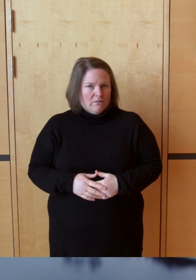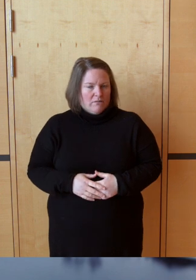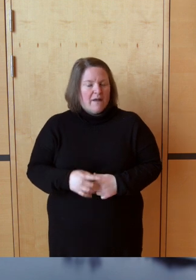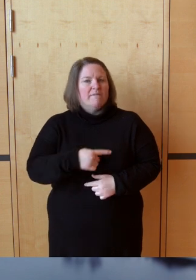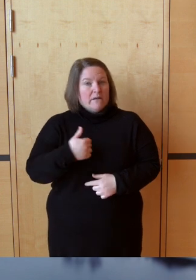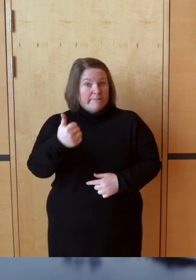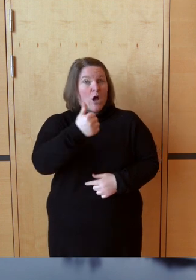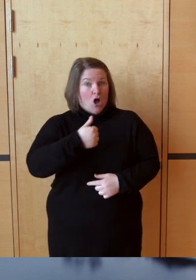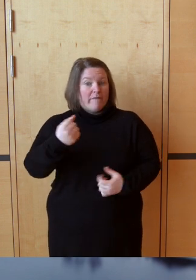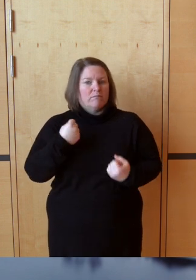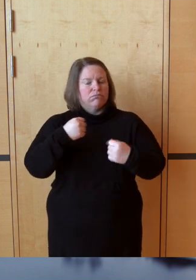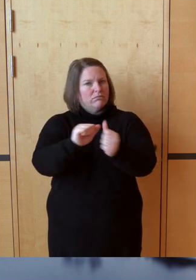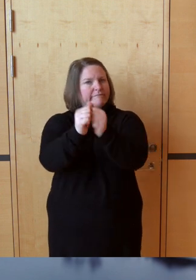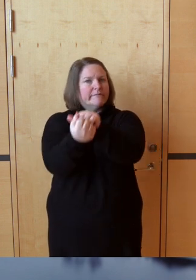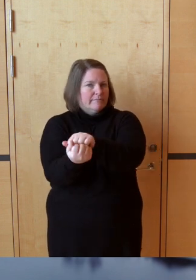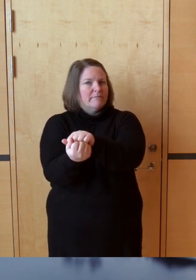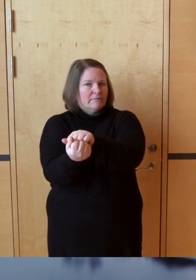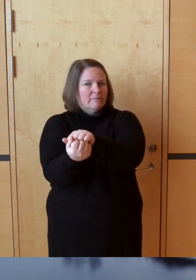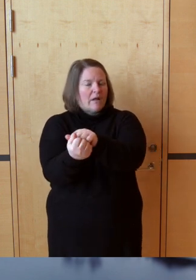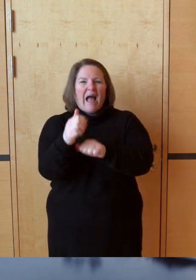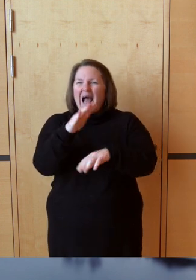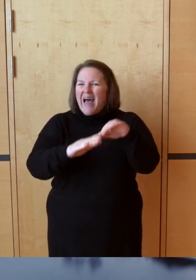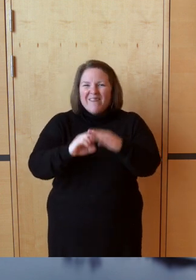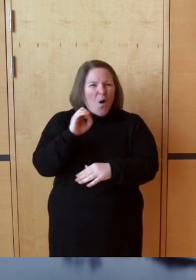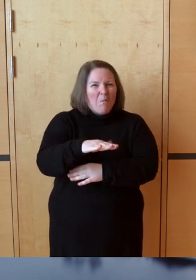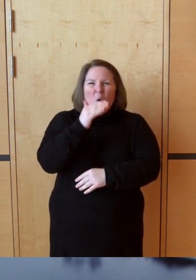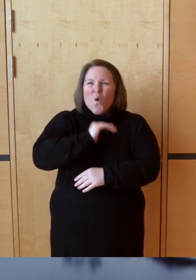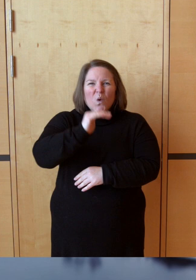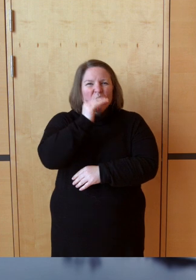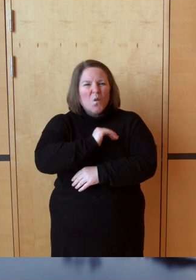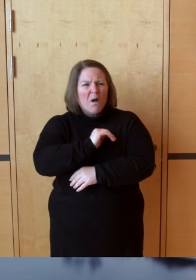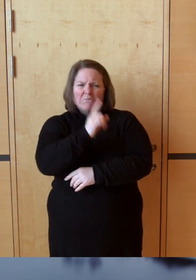Det handlar ju inte om att ungdomar inte ska få ha roligt men